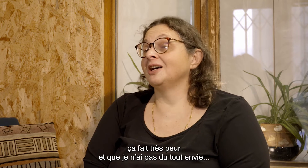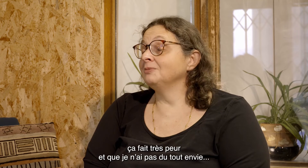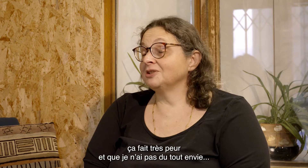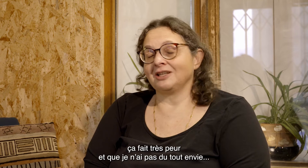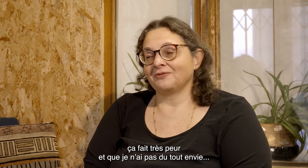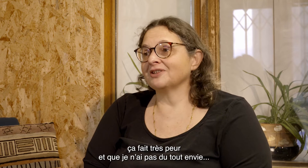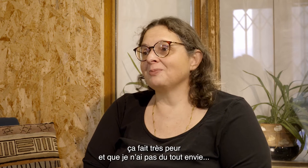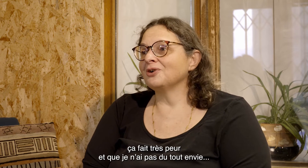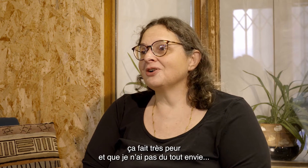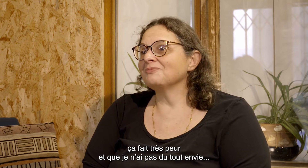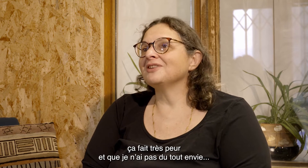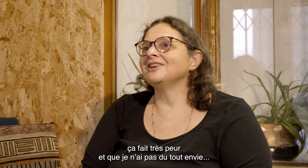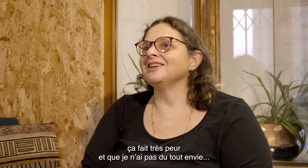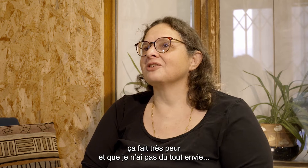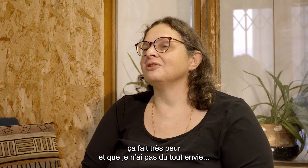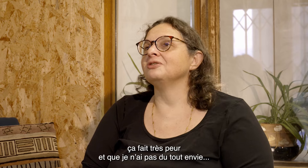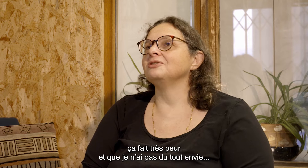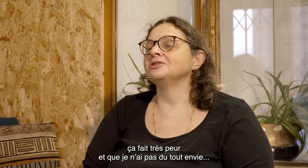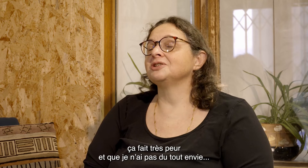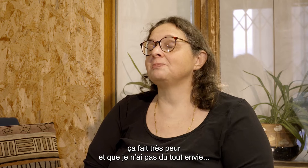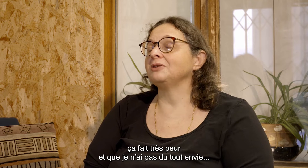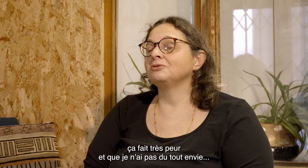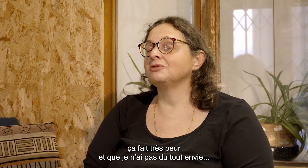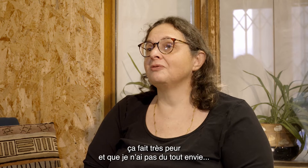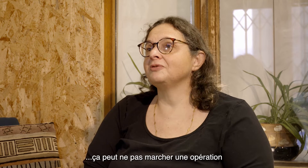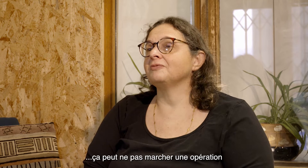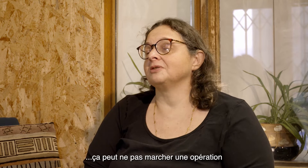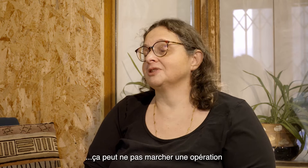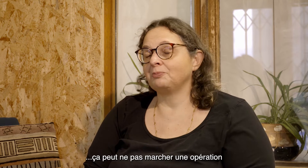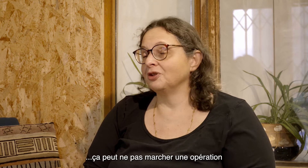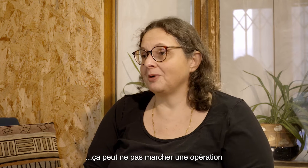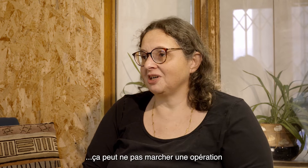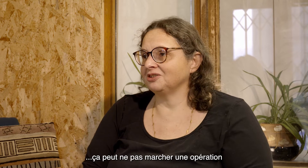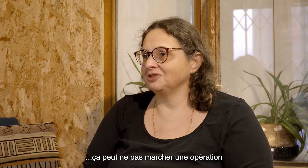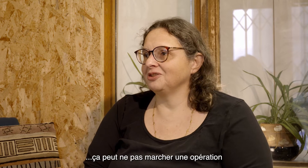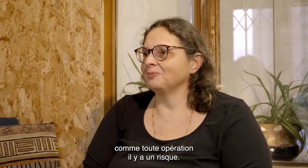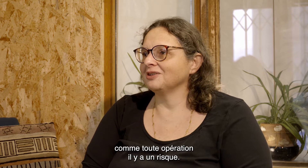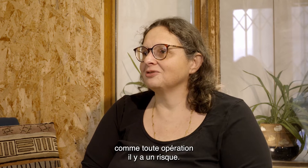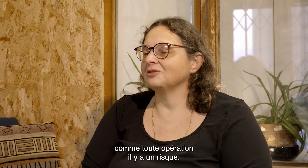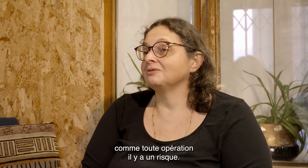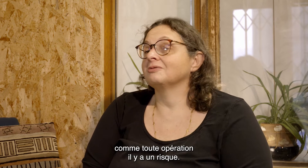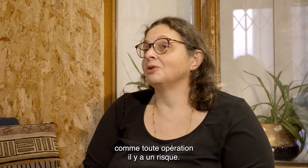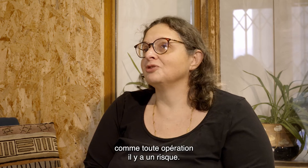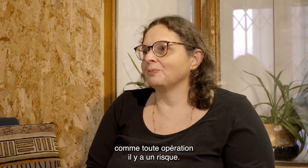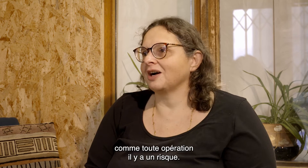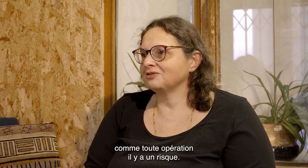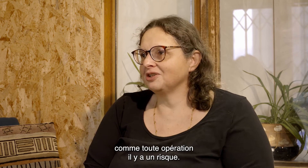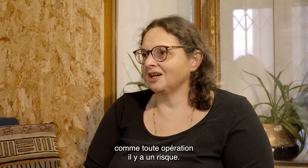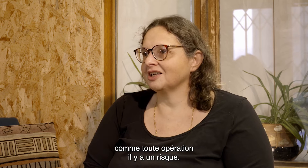ça fait très peur et que je n’ai pas du tout envie... ...ça peut ne pas marcher une opération comme toute opération il y a un risque.